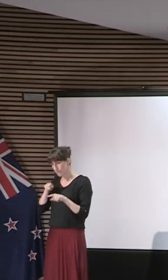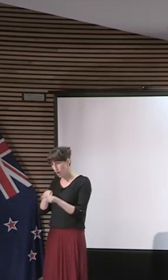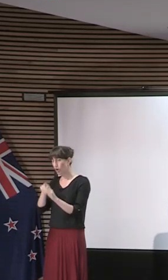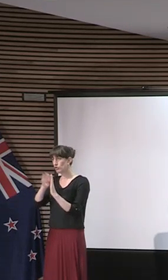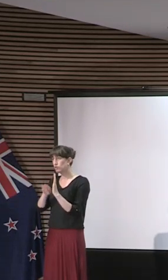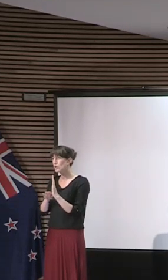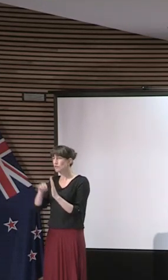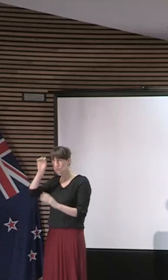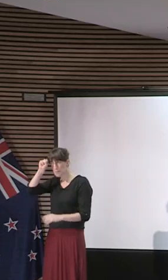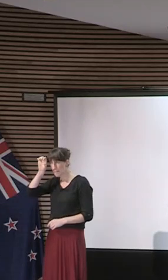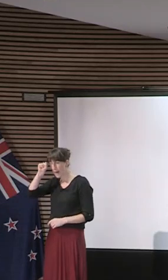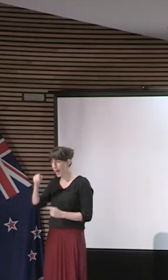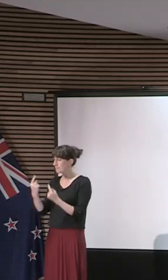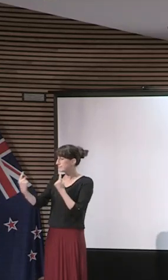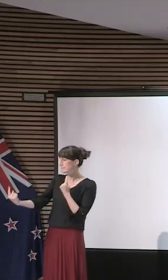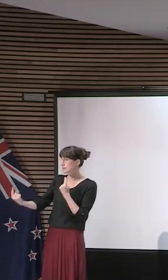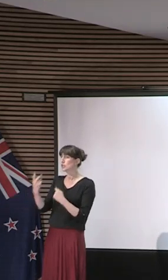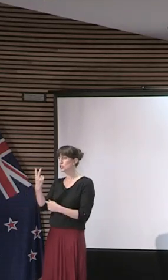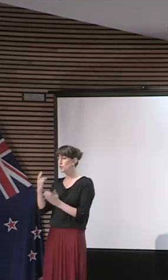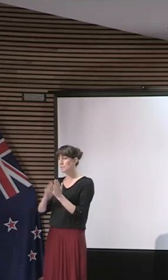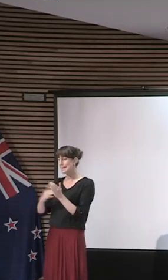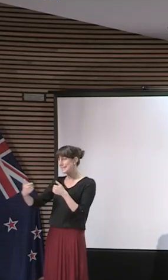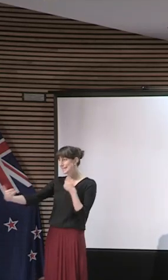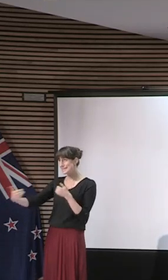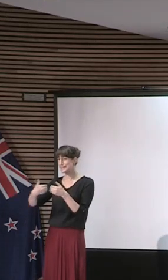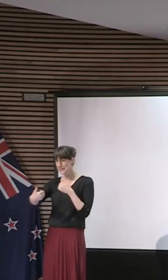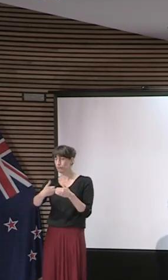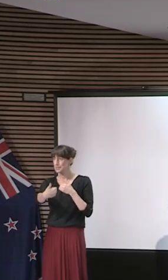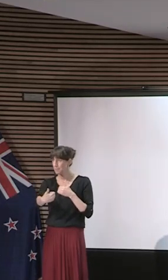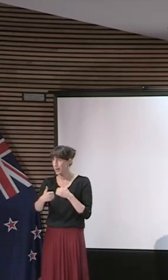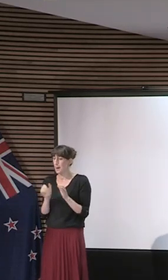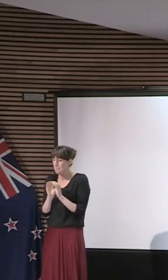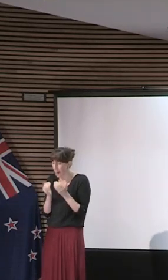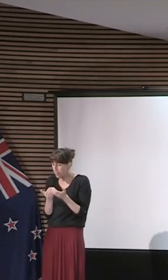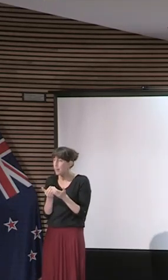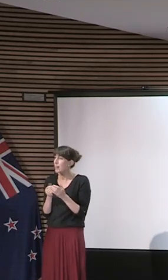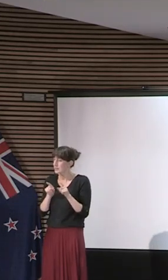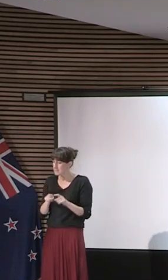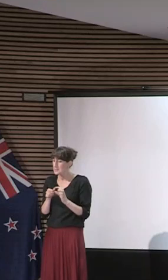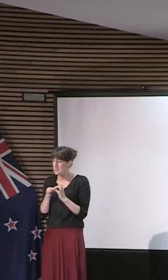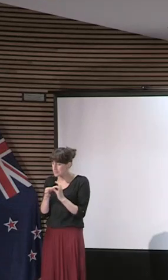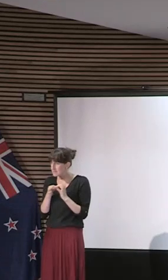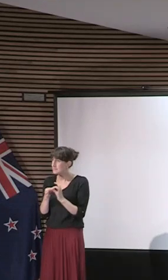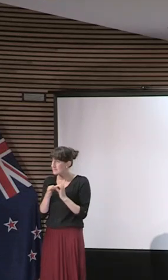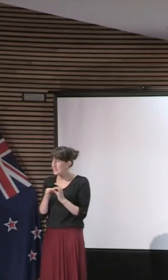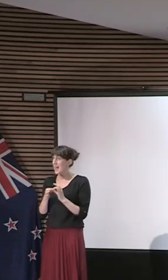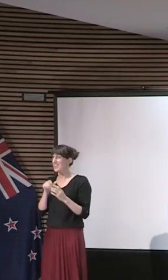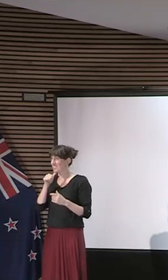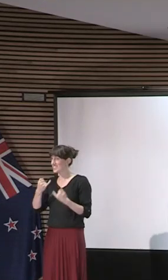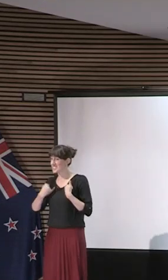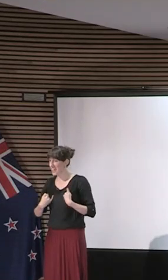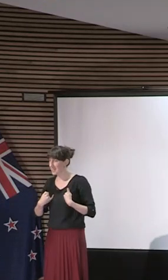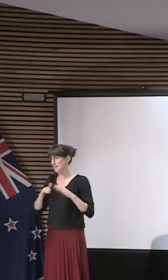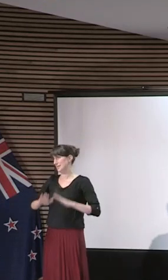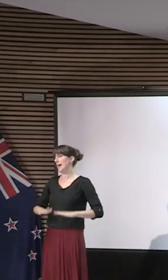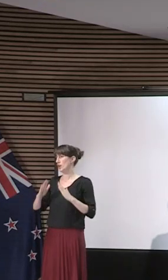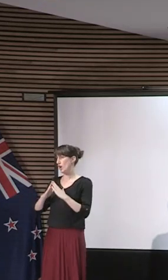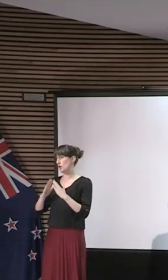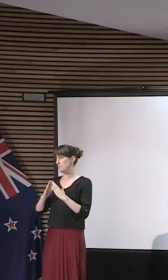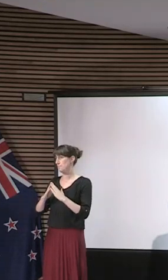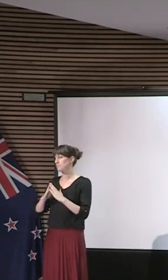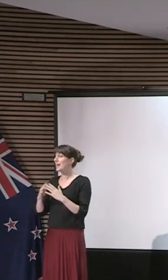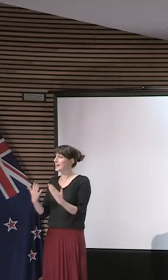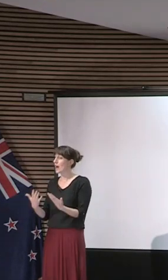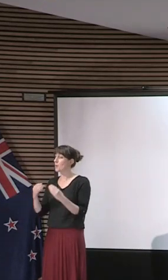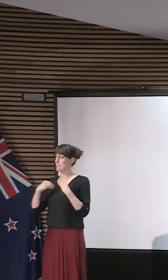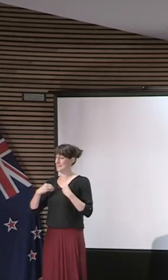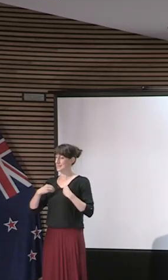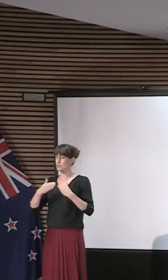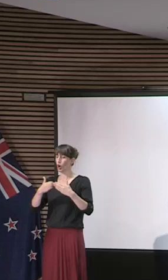karere matua huri noa i nga